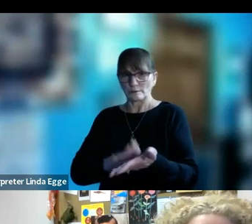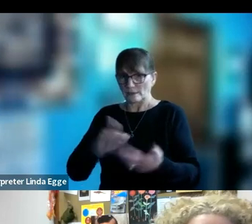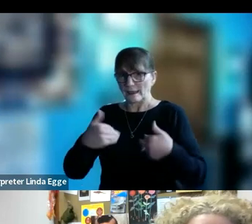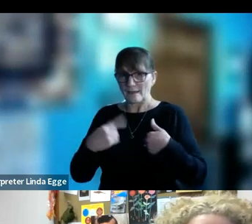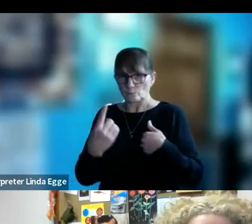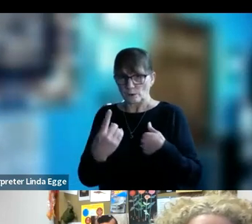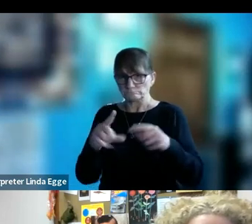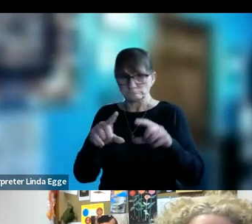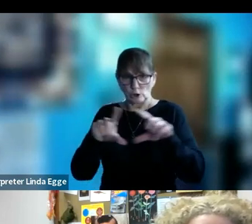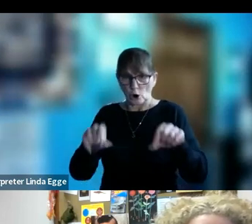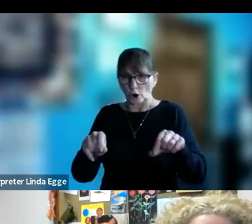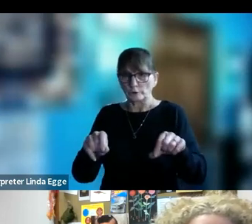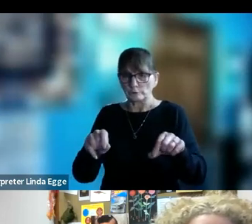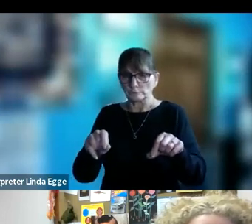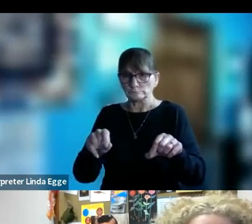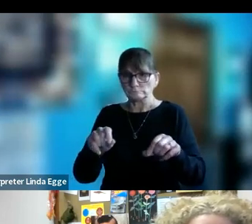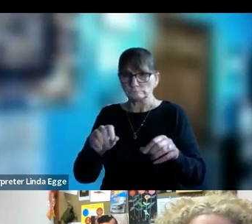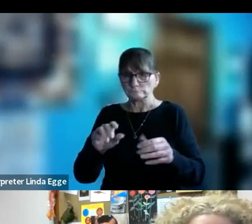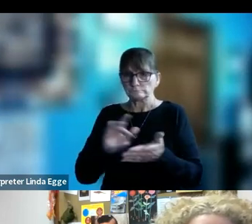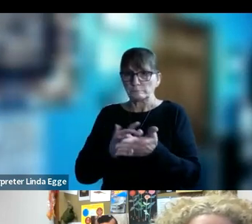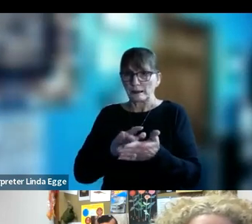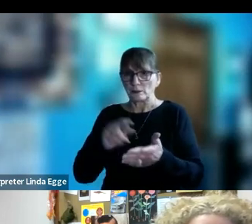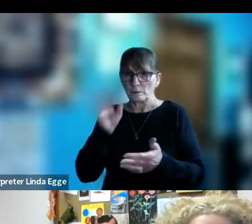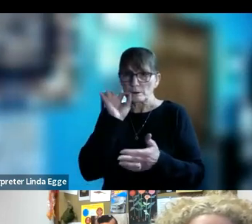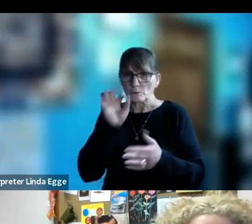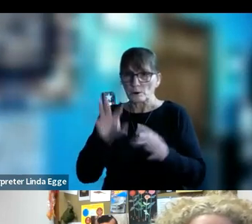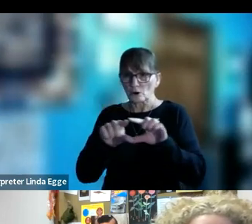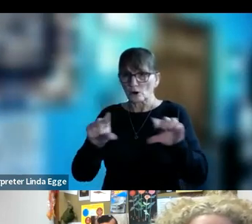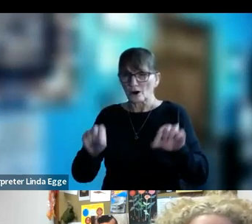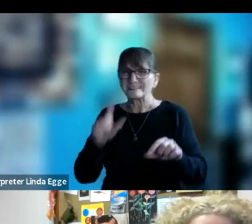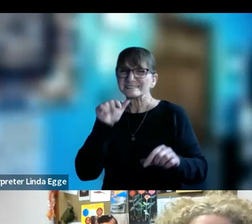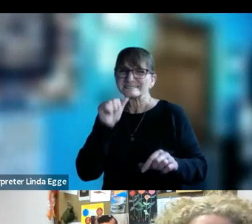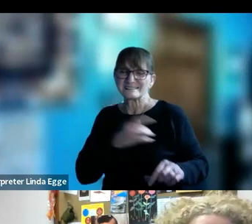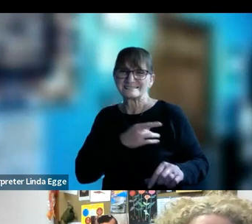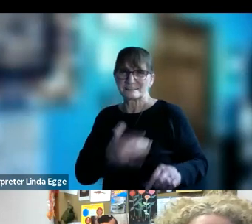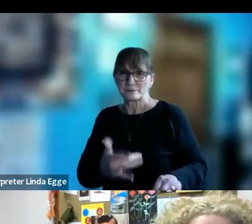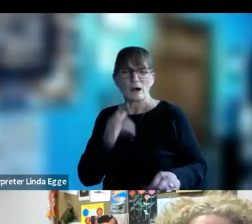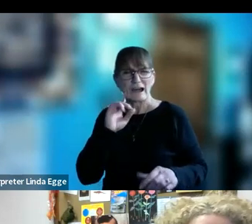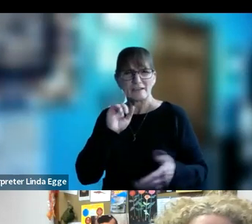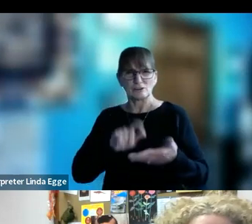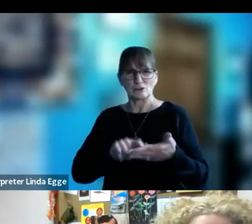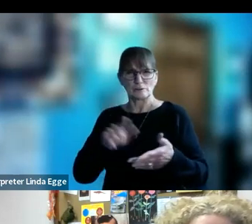pero típicamente no es, o no puedo decir que alguna vez haya visto que sea un problema.